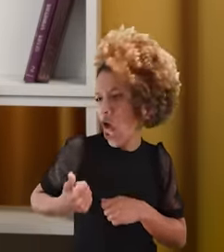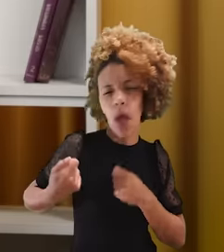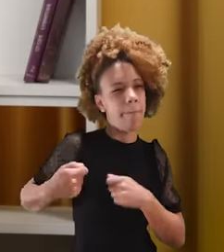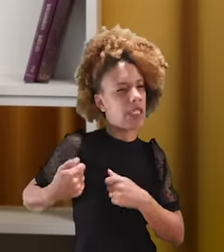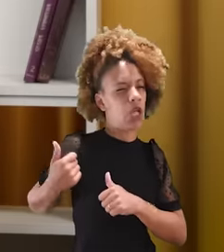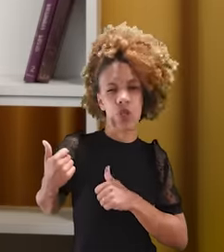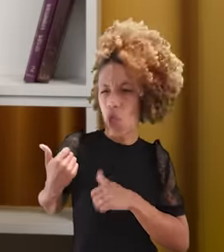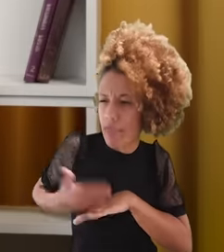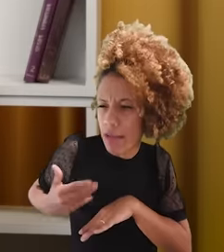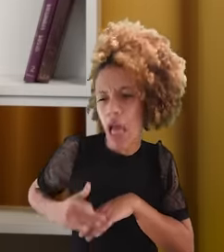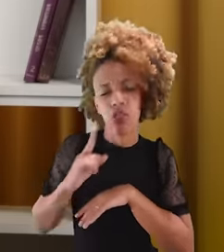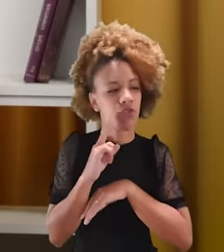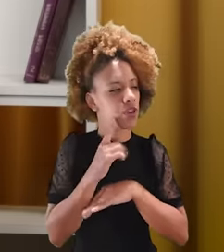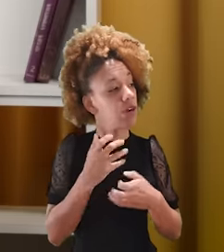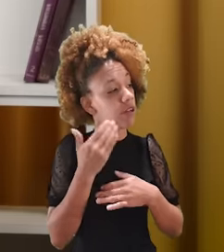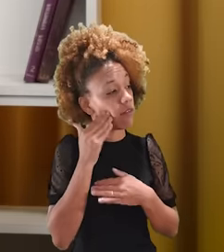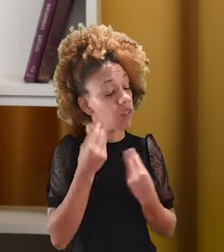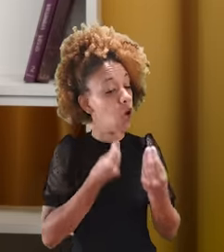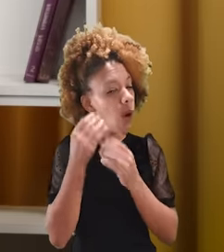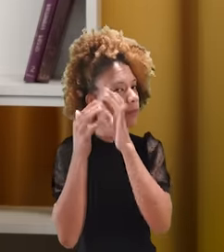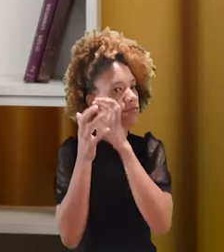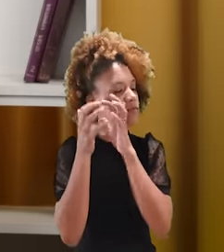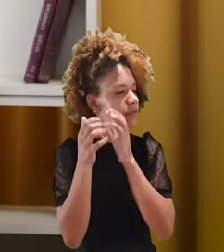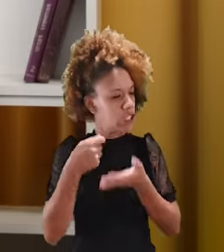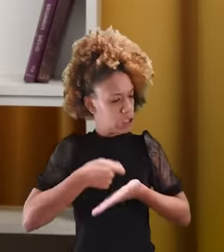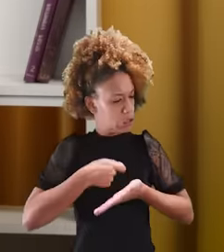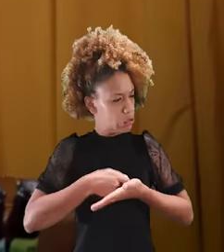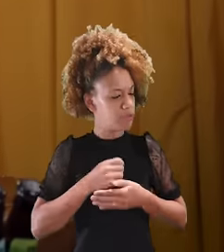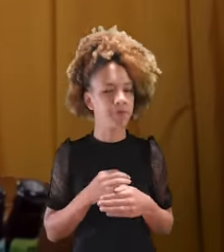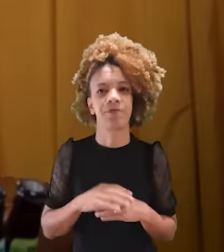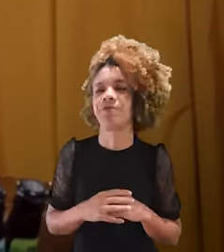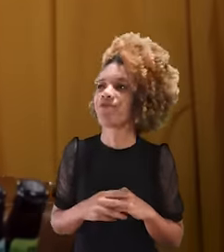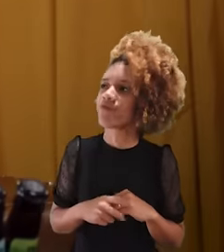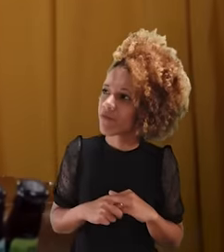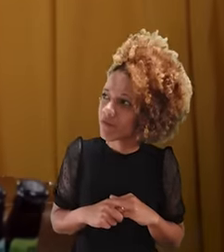melhorar todo dia eu queria entender como é que essa tá cabecinha exigente aí super exigente super